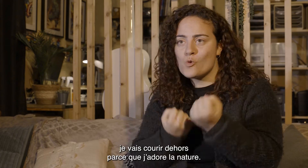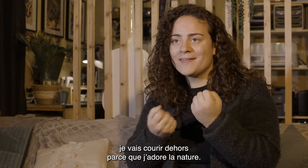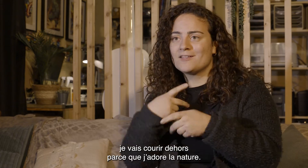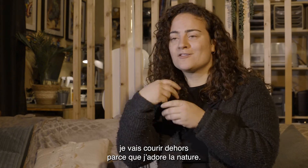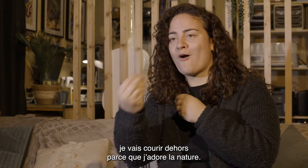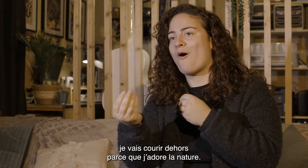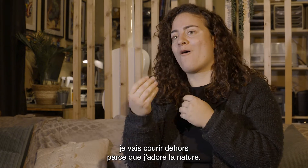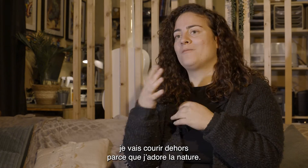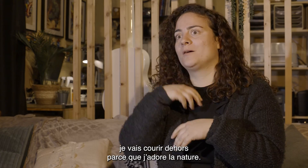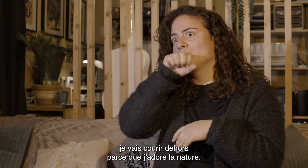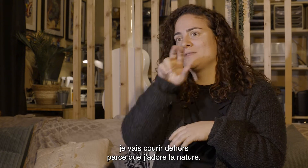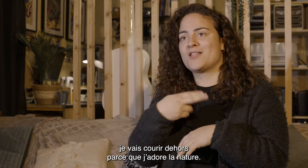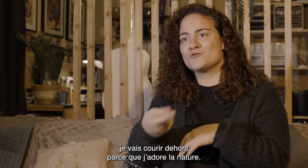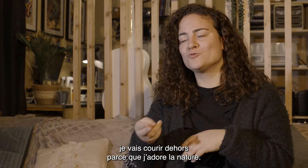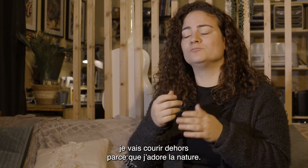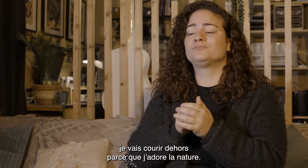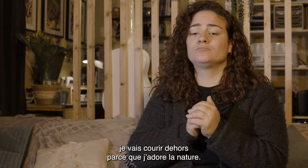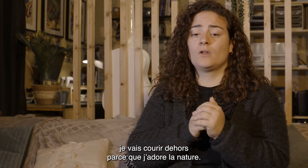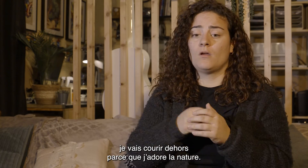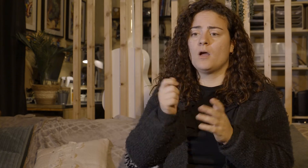je vais courir dehors parce que j’adore la nature.